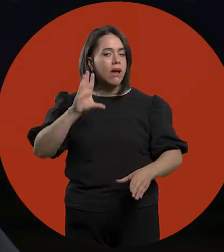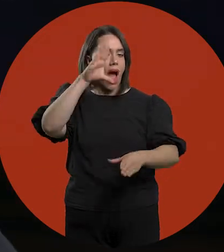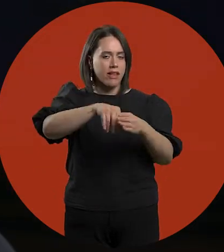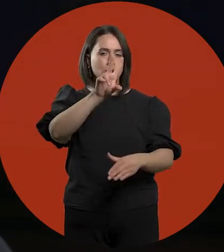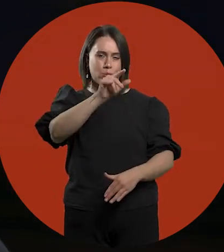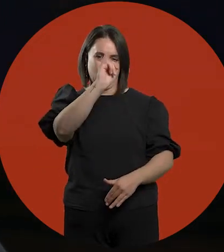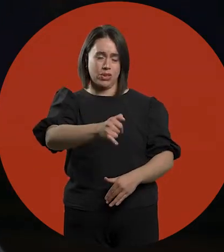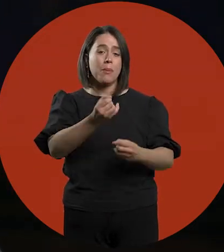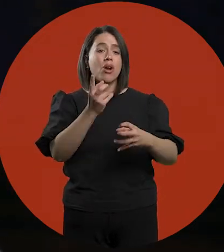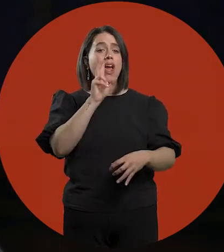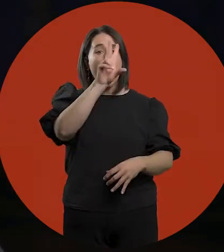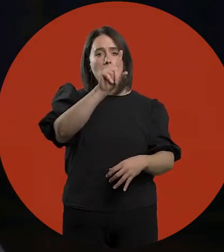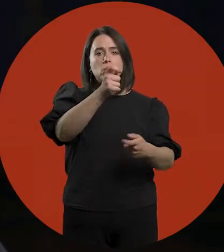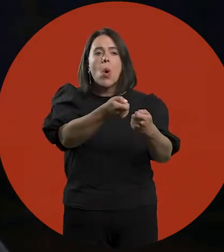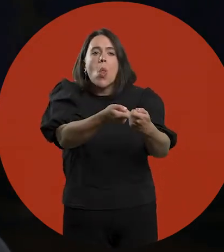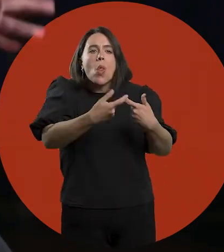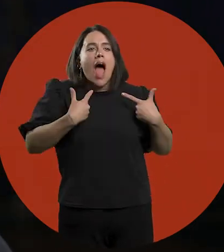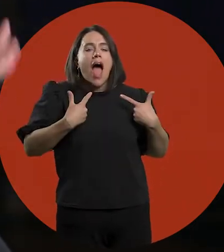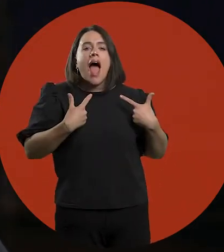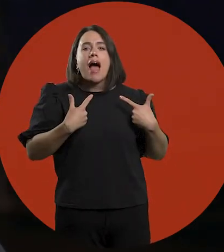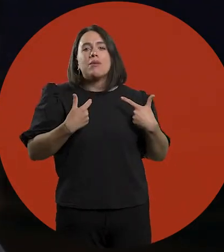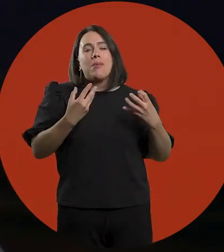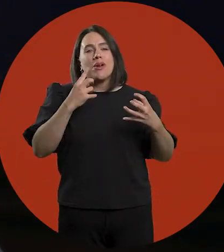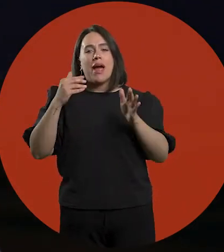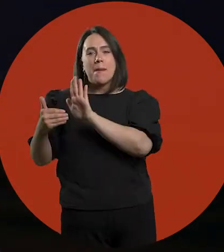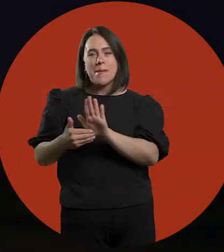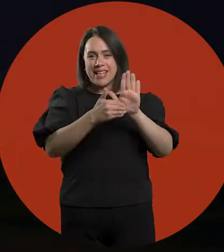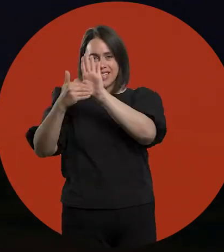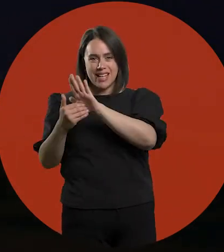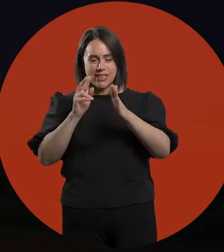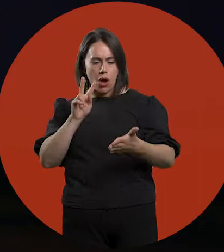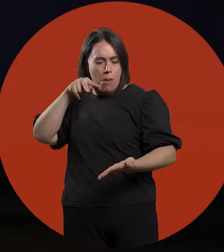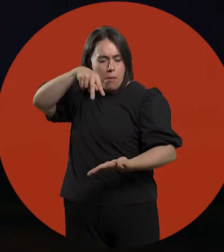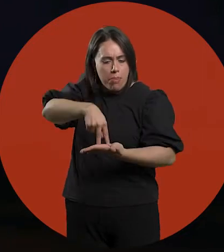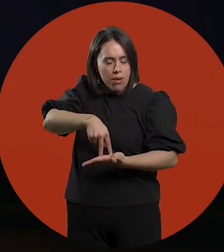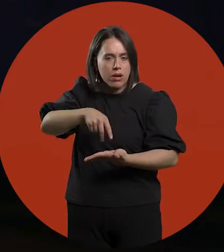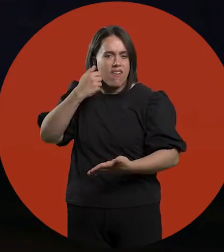Porque me dieron la oportunidad de... Teníamos presentaciones. Entonces tenés que perder la vergüenza.